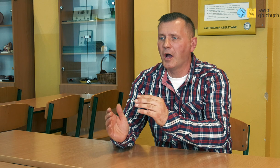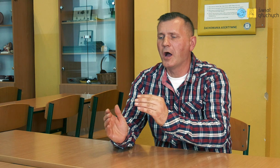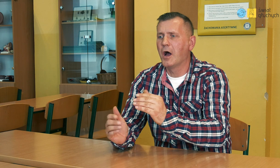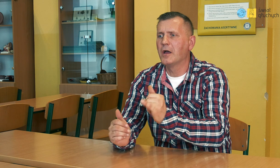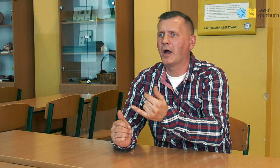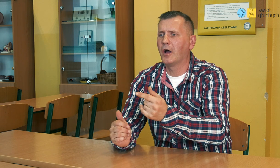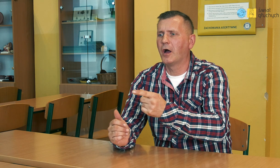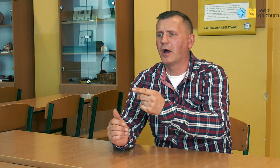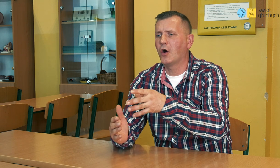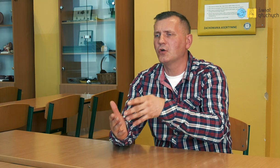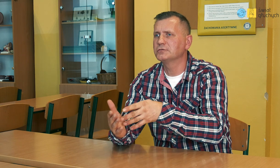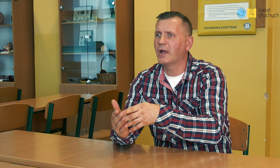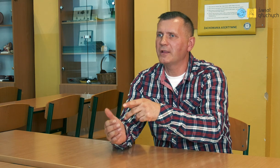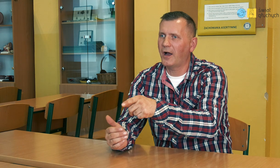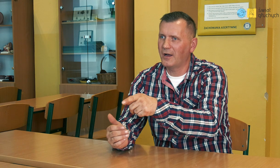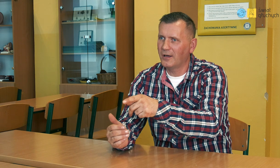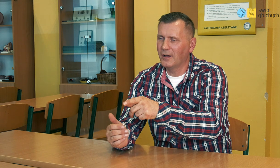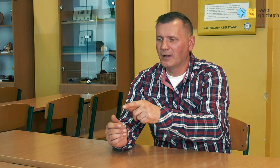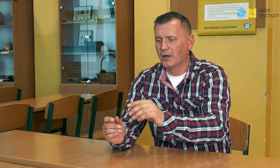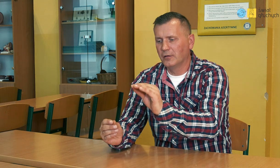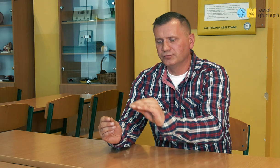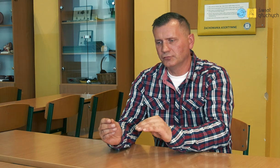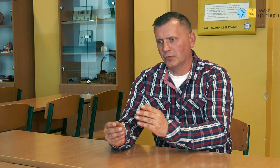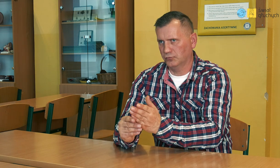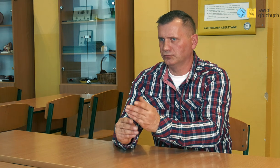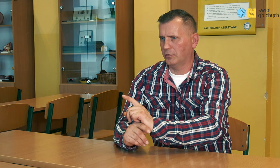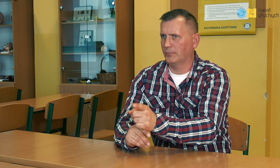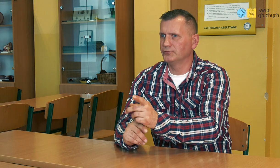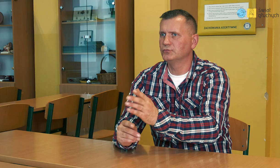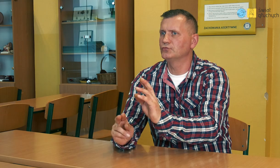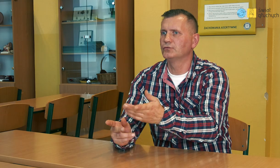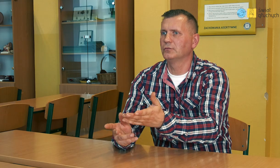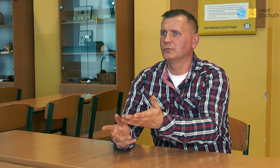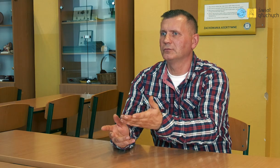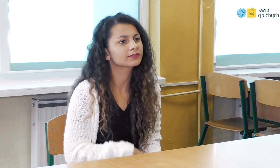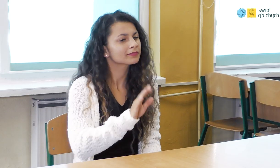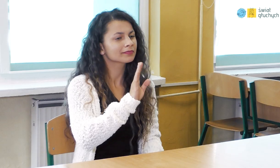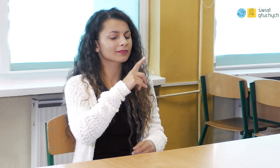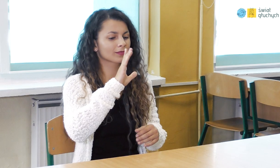Jakie miałaś oceny z wypracowań? Jak nauczyłaś się tak dobrze pisać w języku polskim?